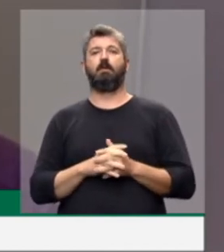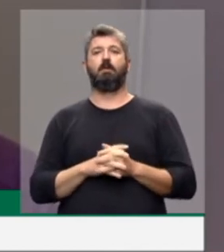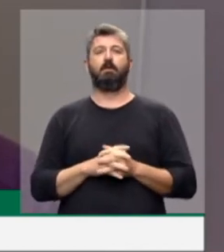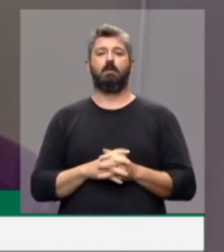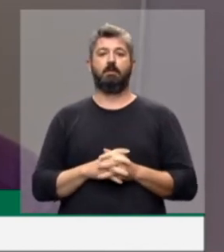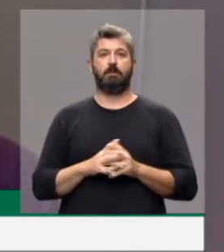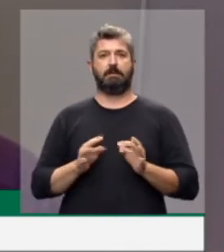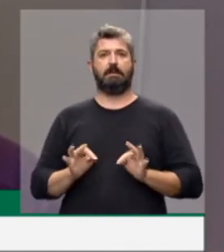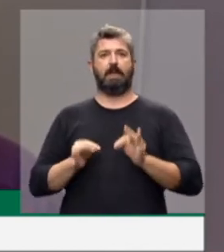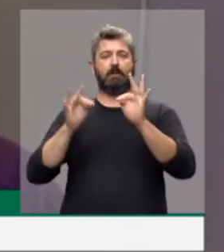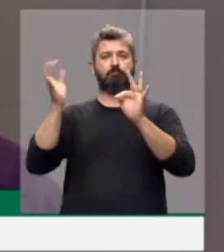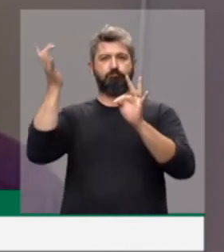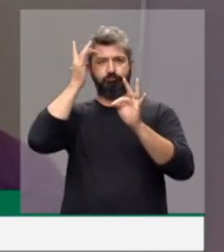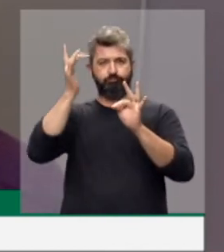UNIÃO EM RELAÇÃO A EMPRESAS